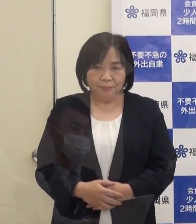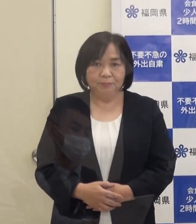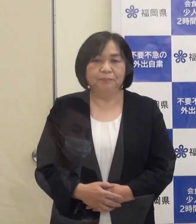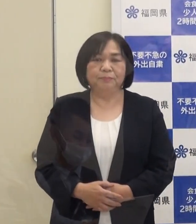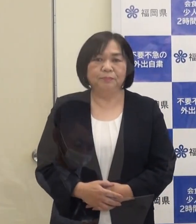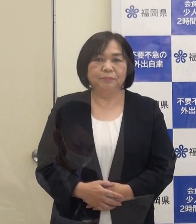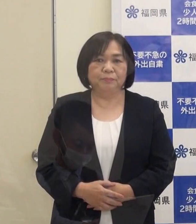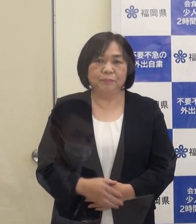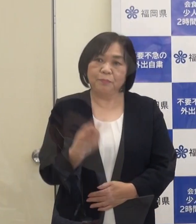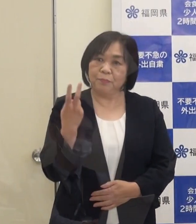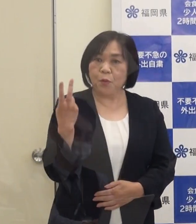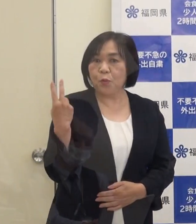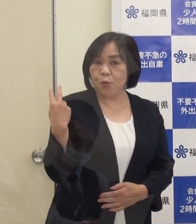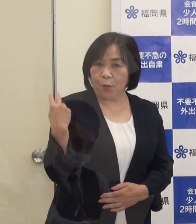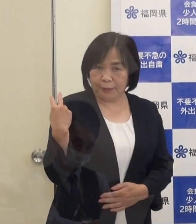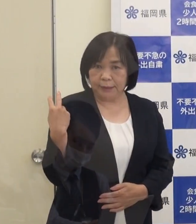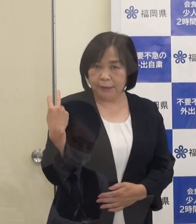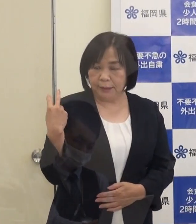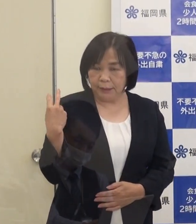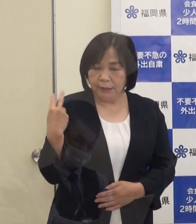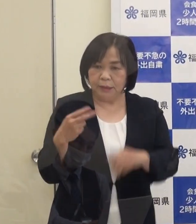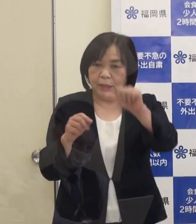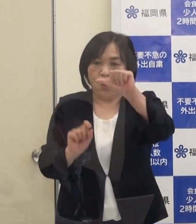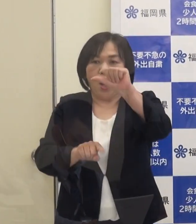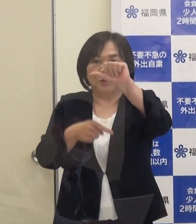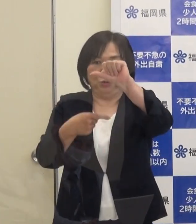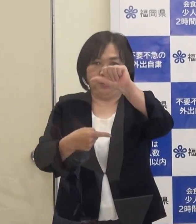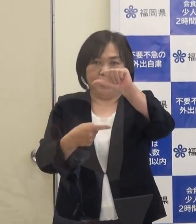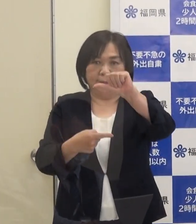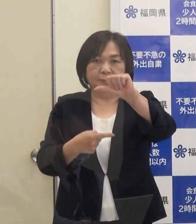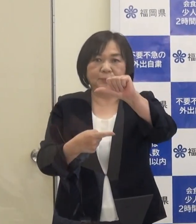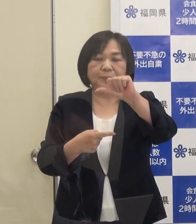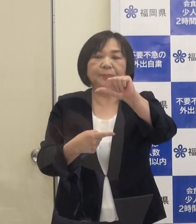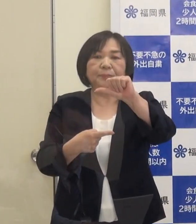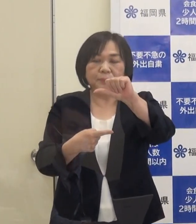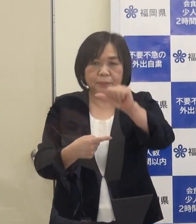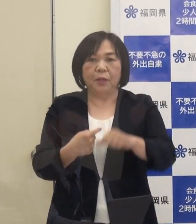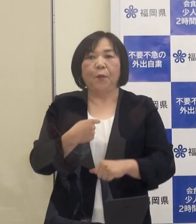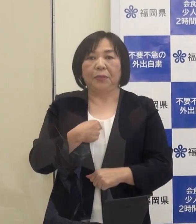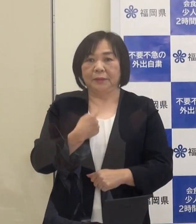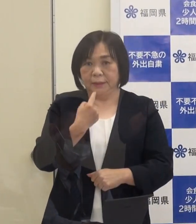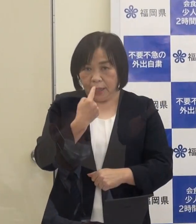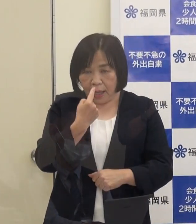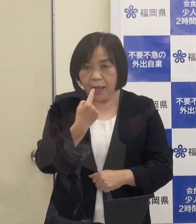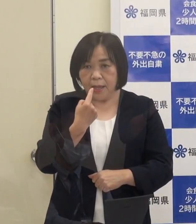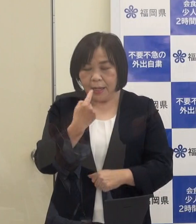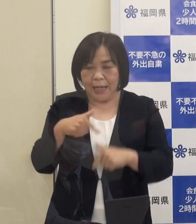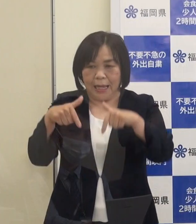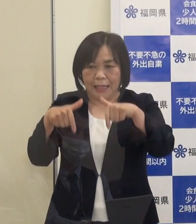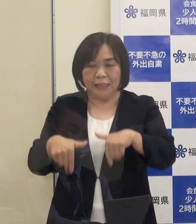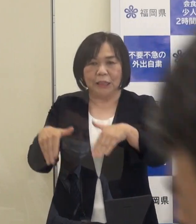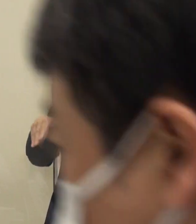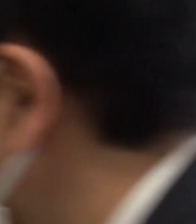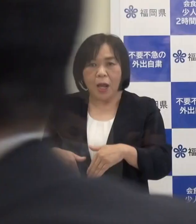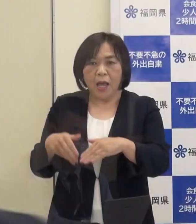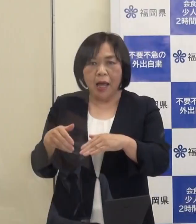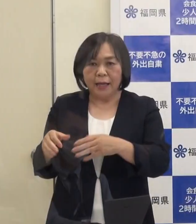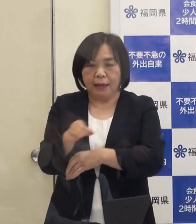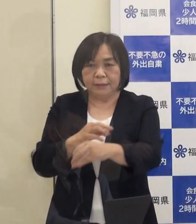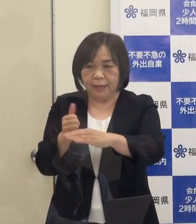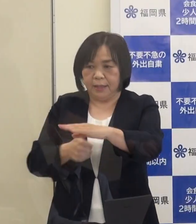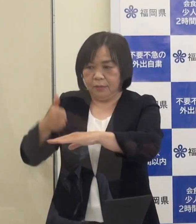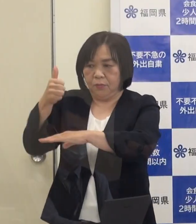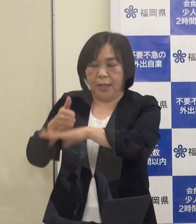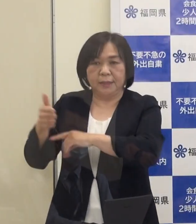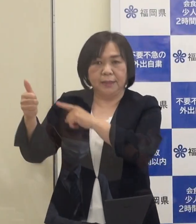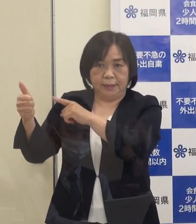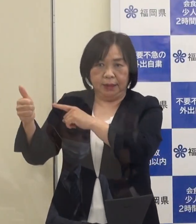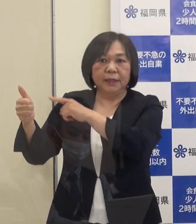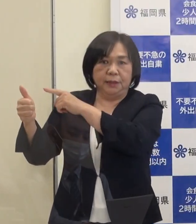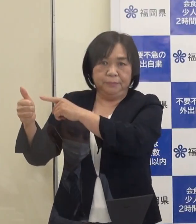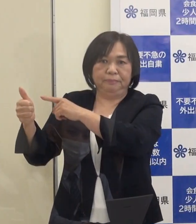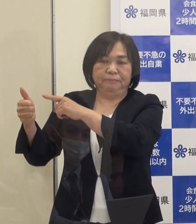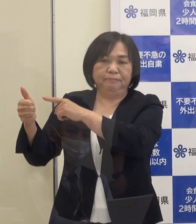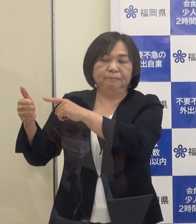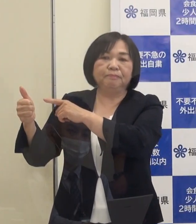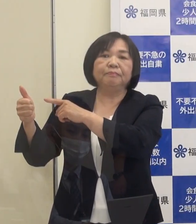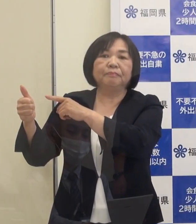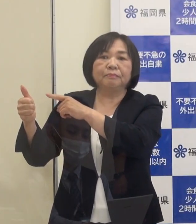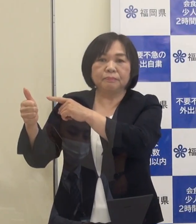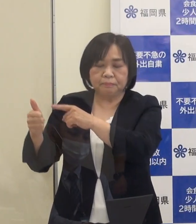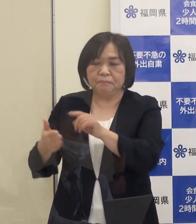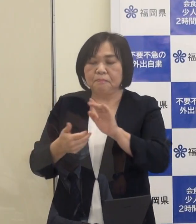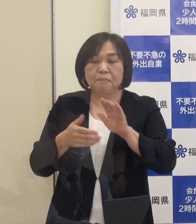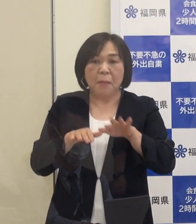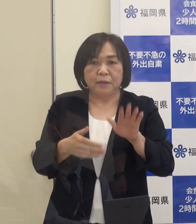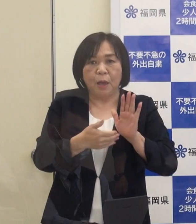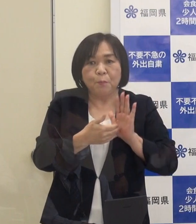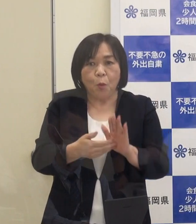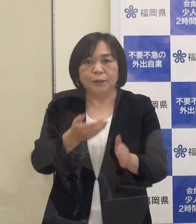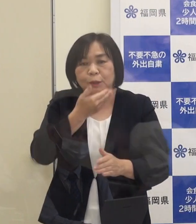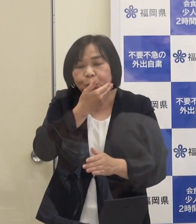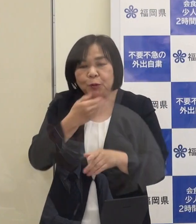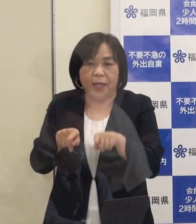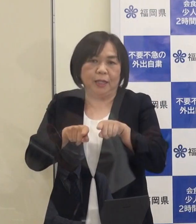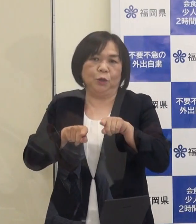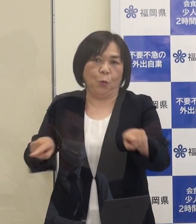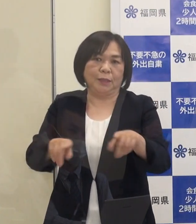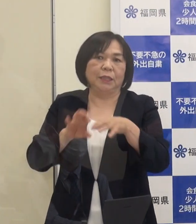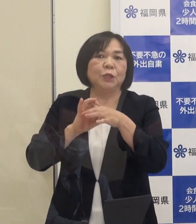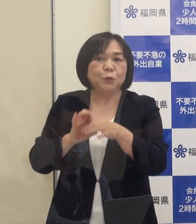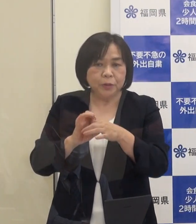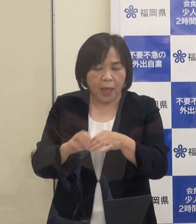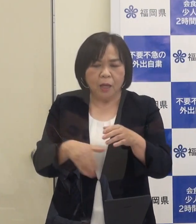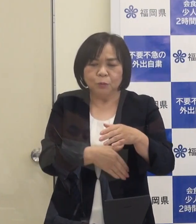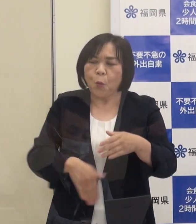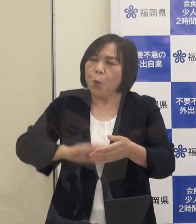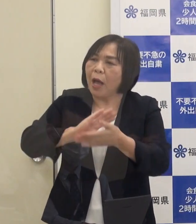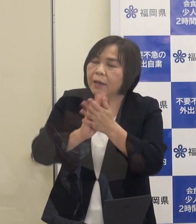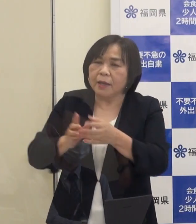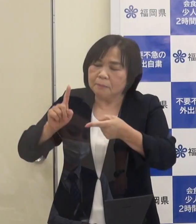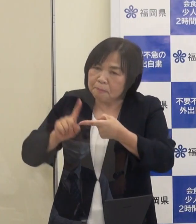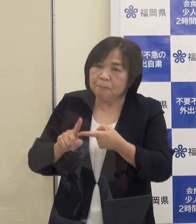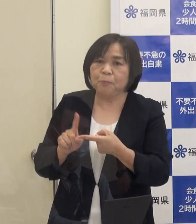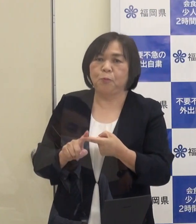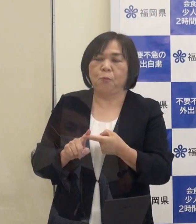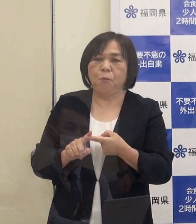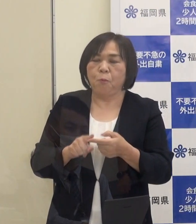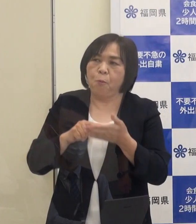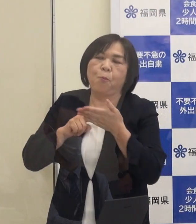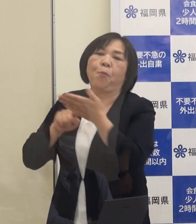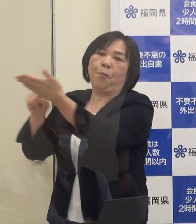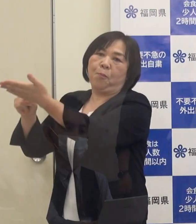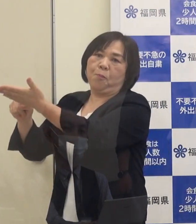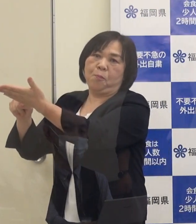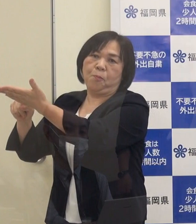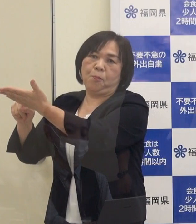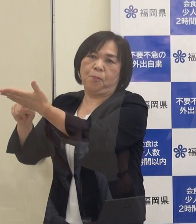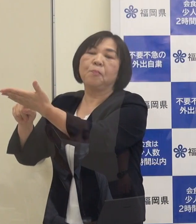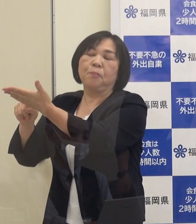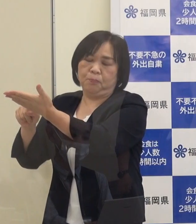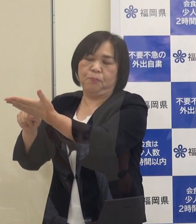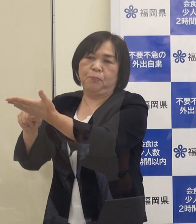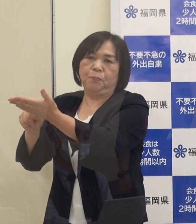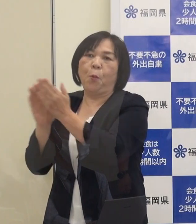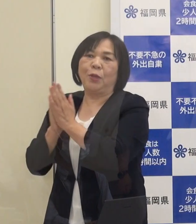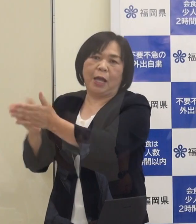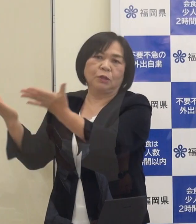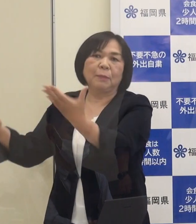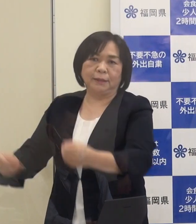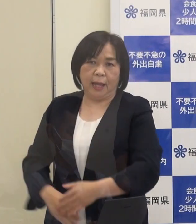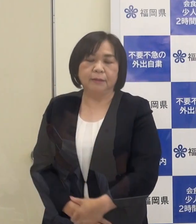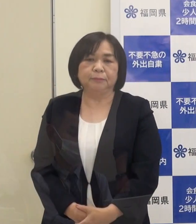（知事）５月１日に私から西村経済再生担当大臣に対して 「まん延防止等重点措置」の福岡県への適用を要請しました